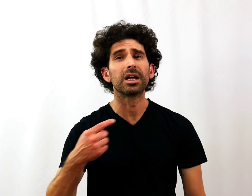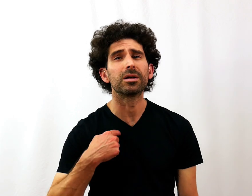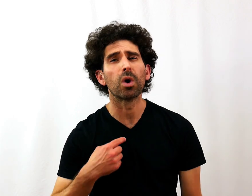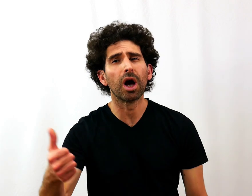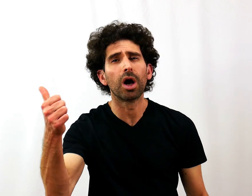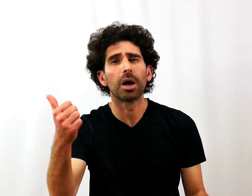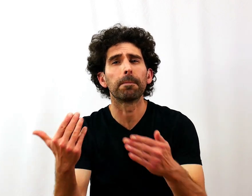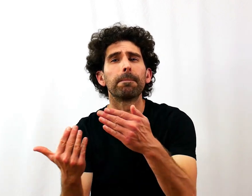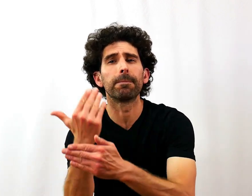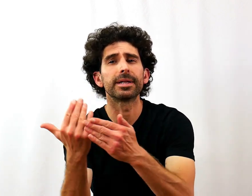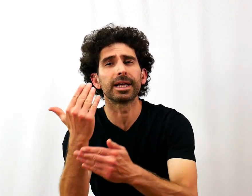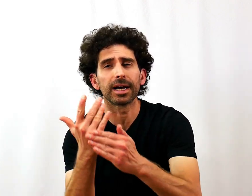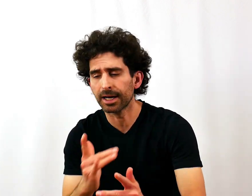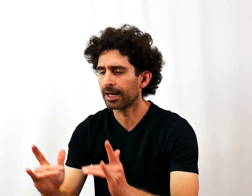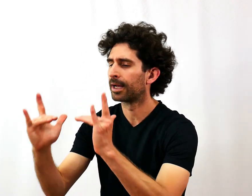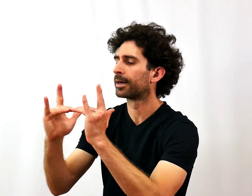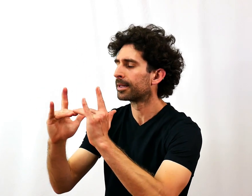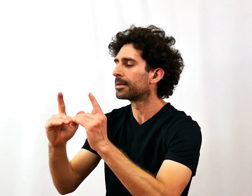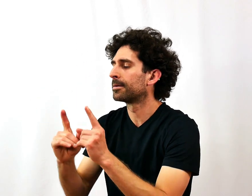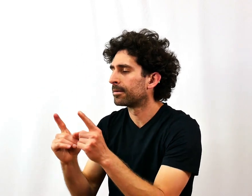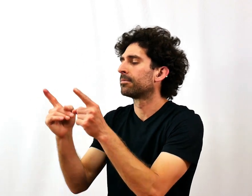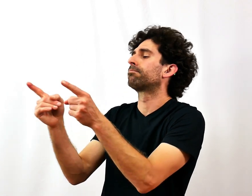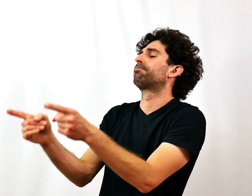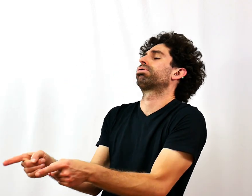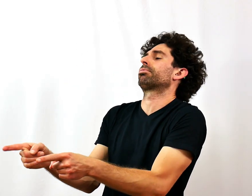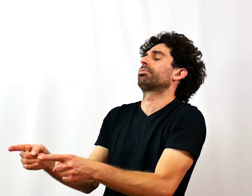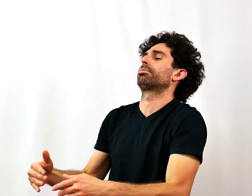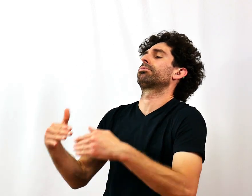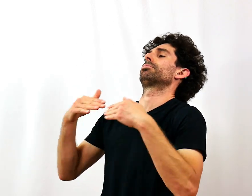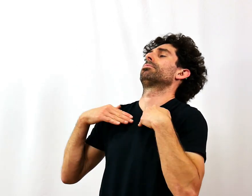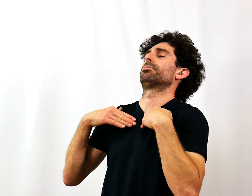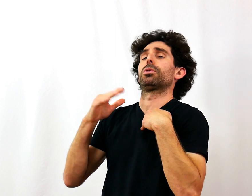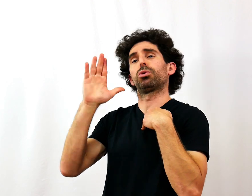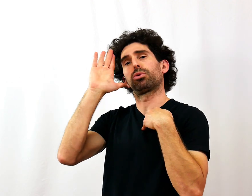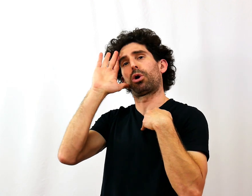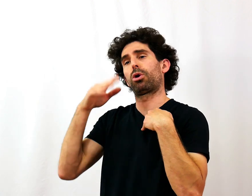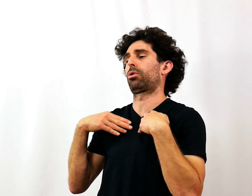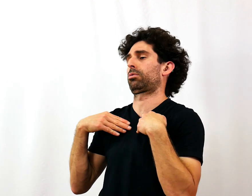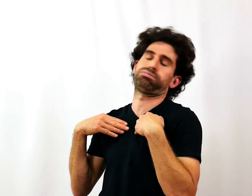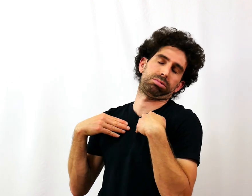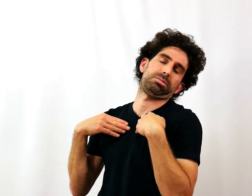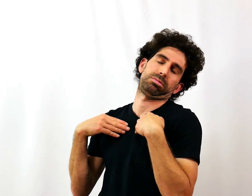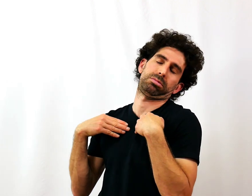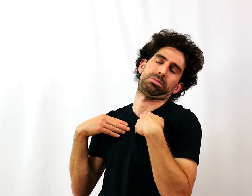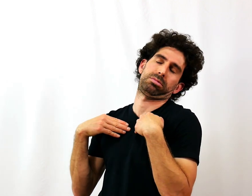Et moi, un matin, allongé dans mon lit, je dormais.